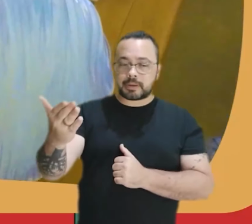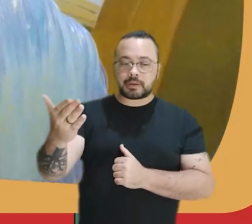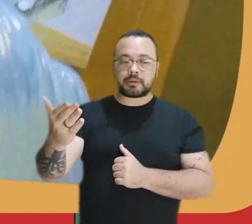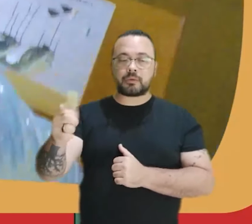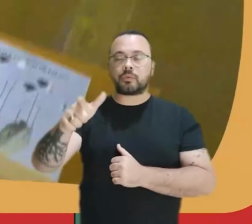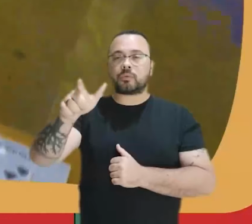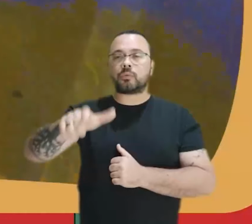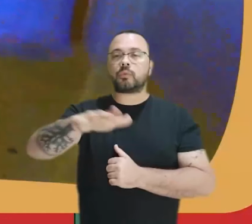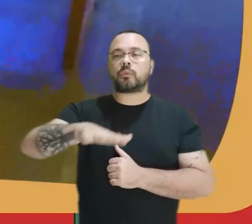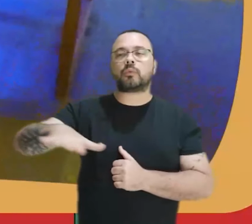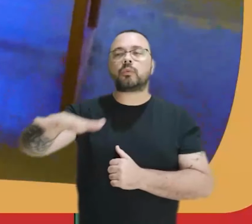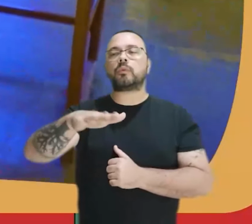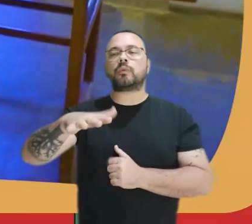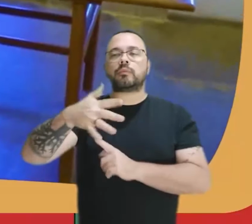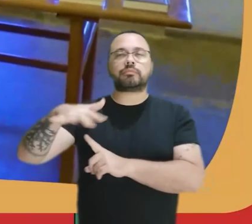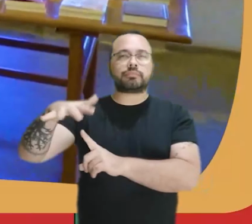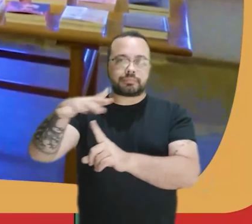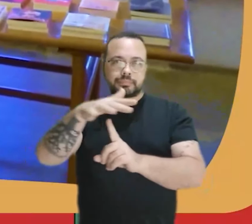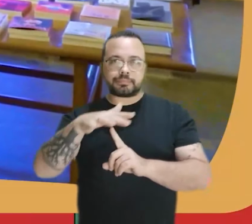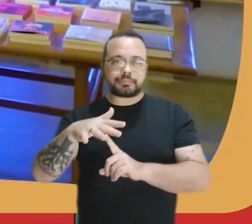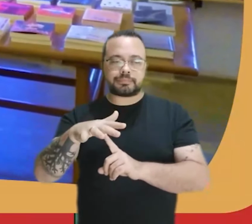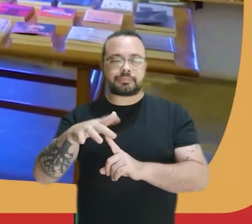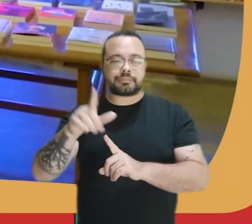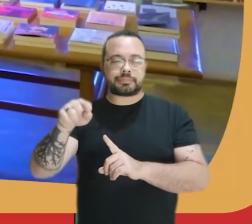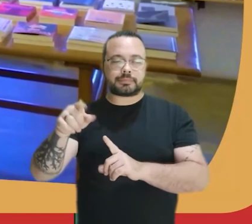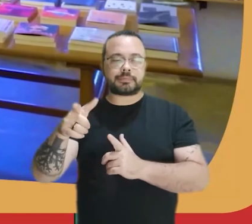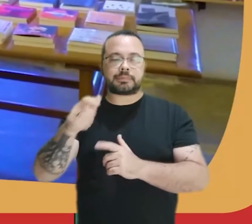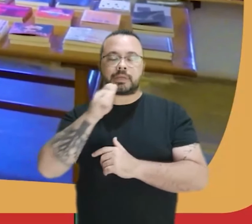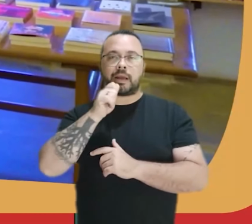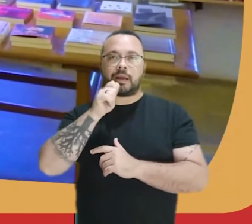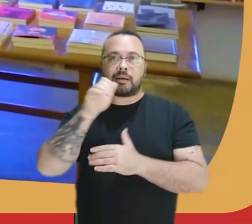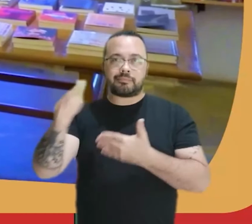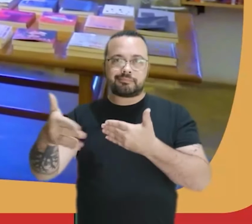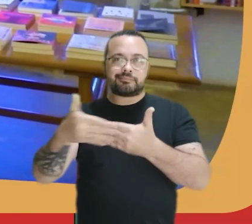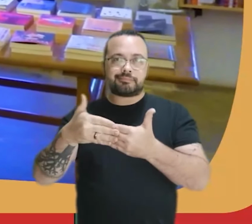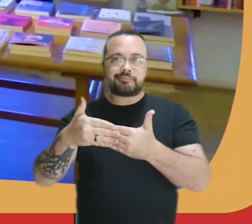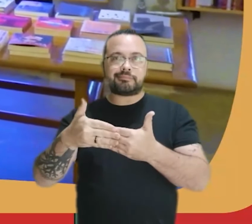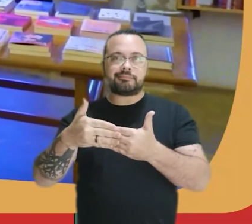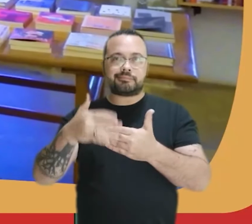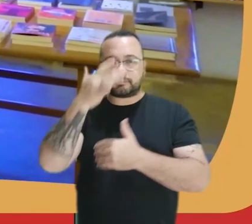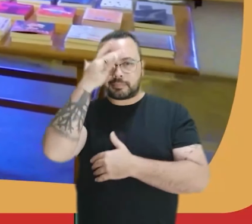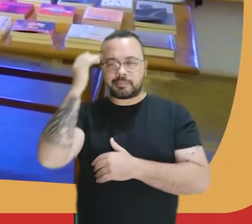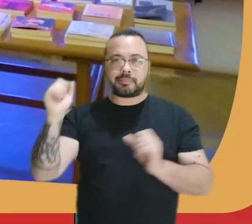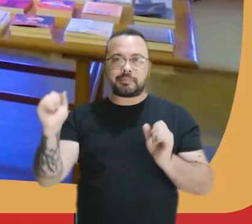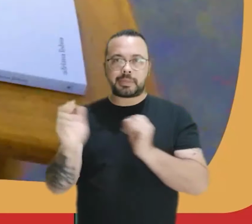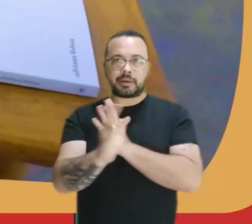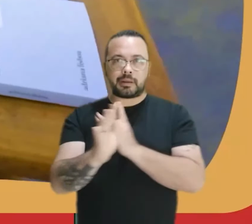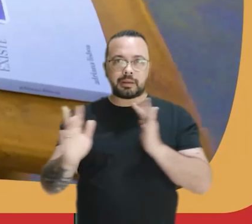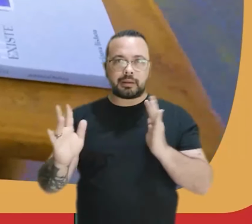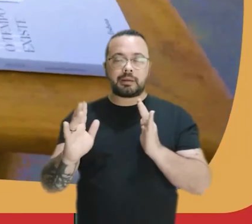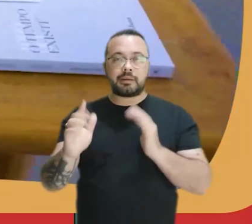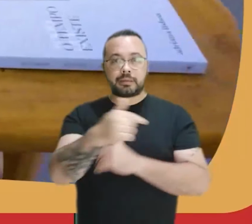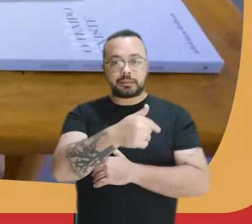um parque da cidade, ele ainda tá fechado pra pedestres, durante a semana, mas ele já é